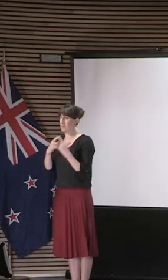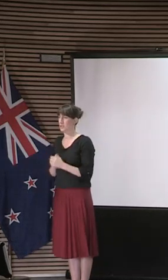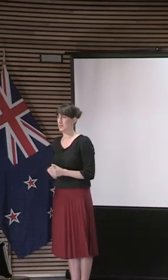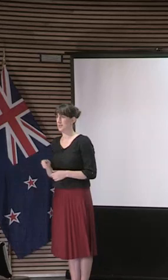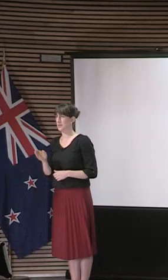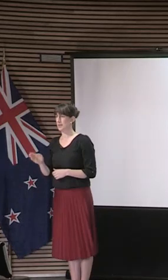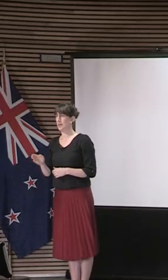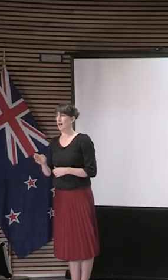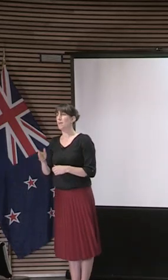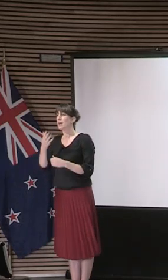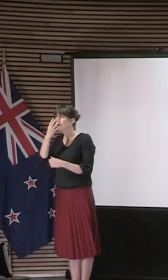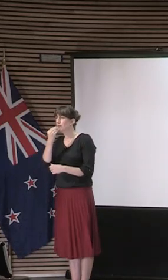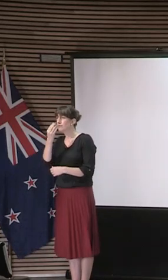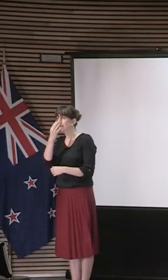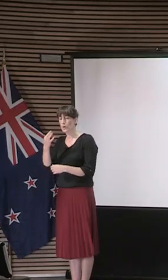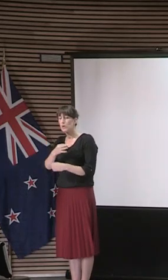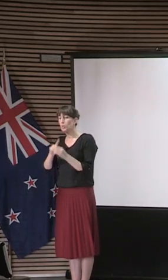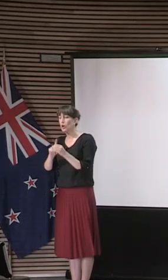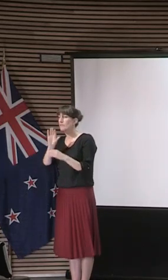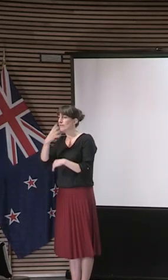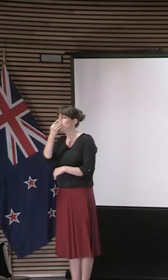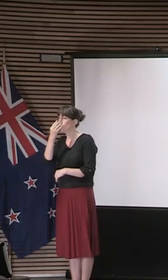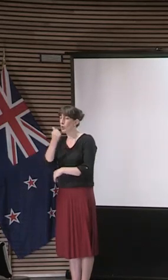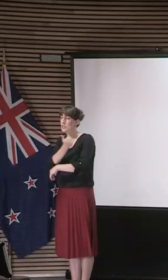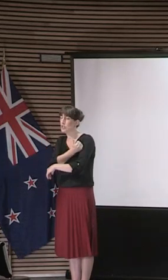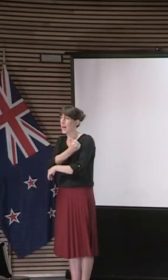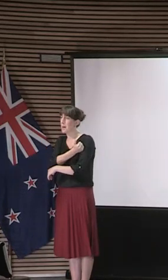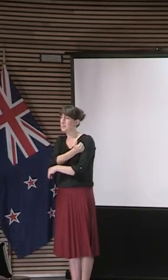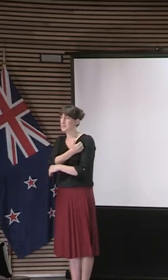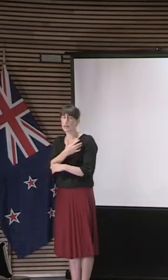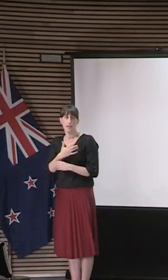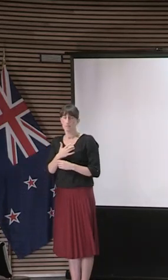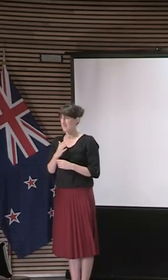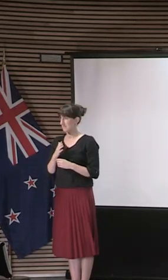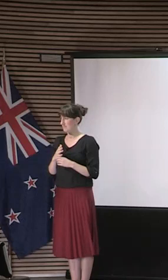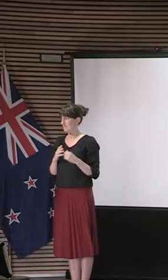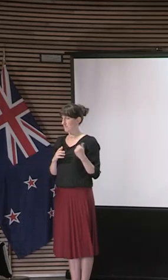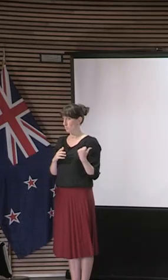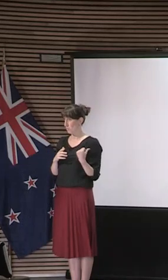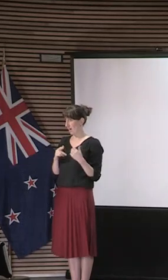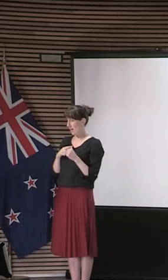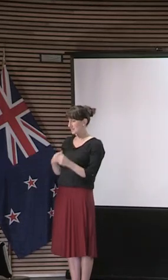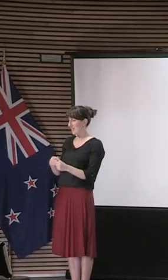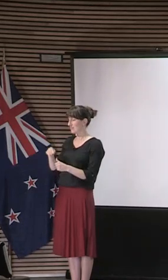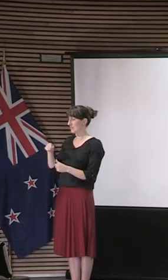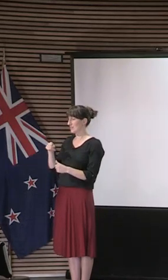koe i taku korero i te wa e hii ana koe. TE WHAKAMAHI: He karanga kia karanga te uniana o